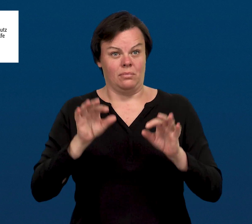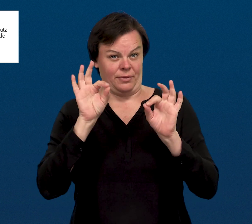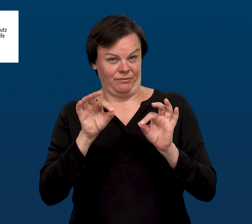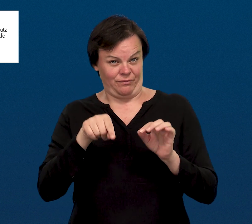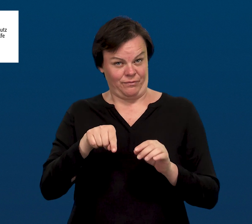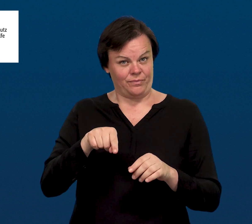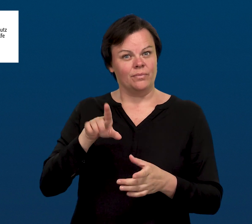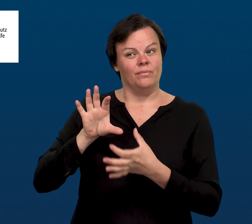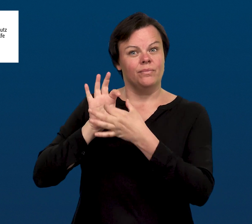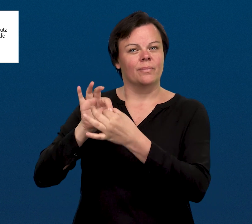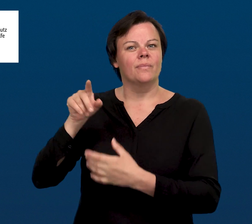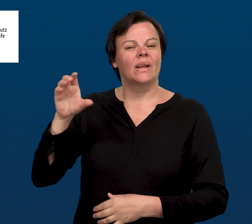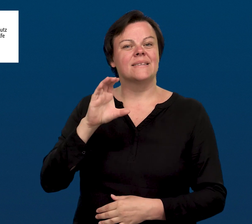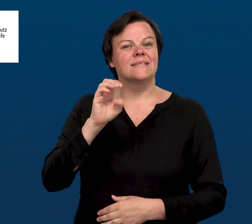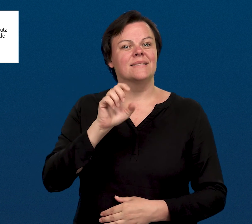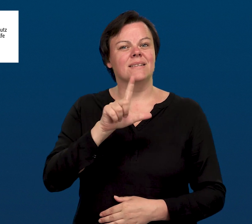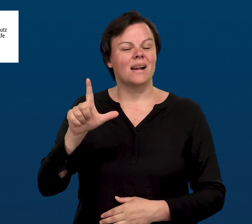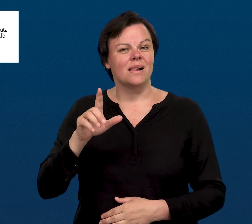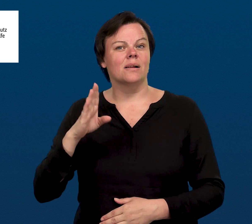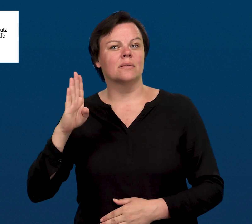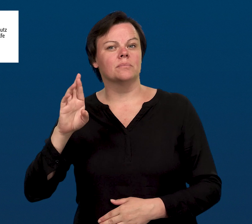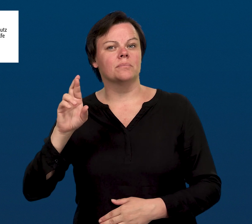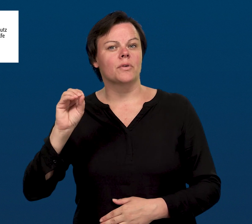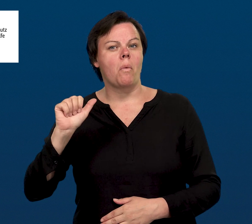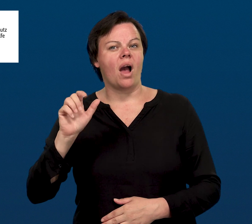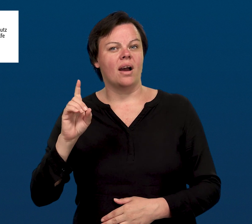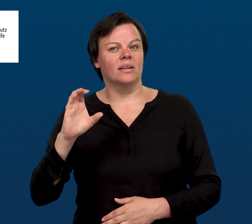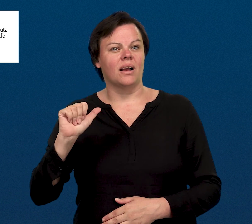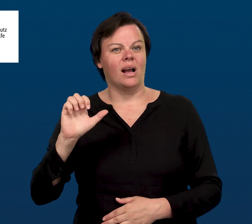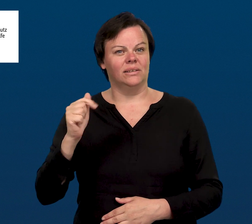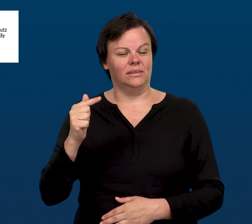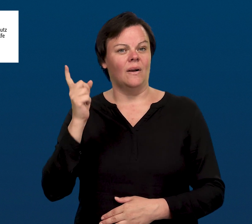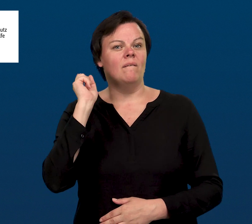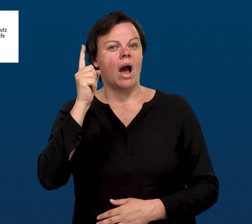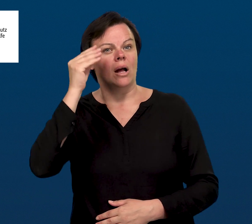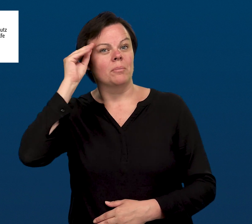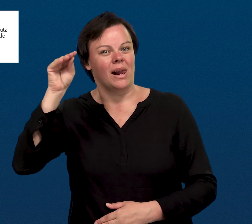sofern diese zum Empfang von Cell Broadcast-Warnmeldungen